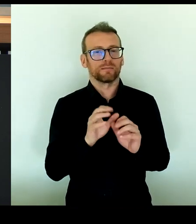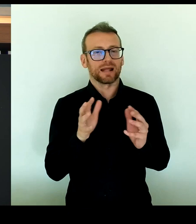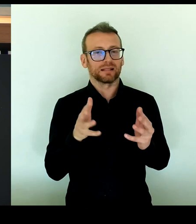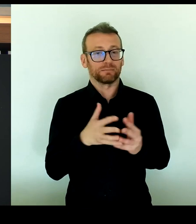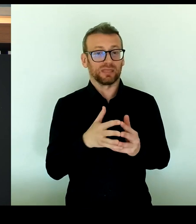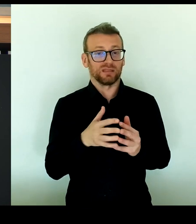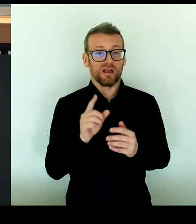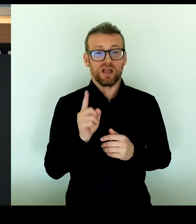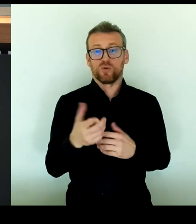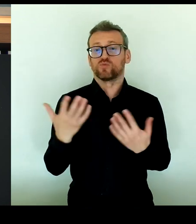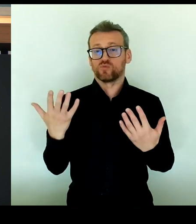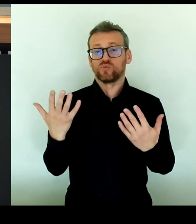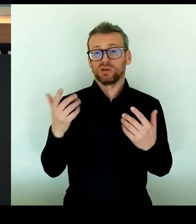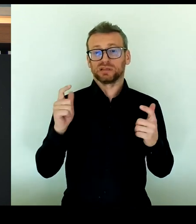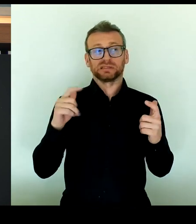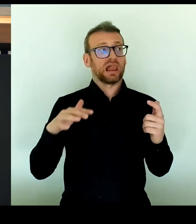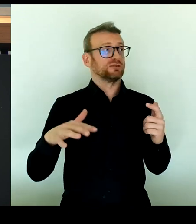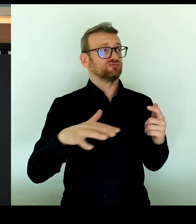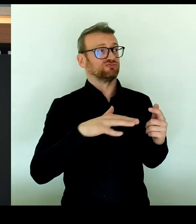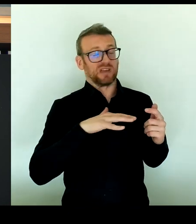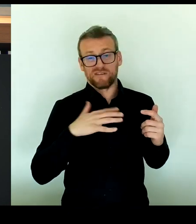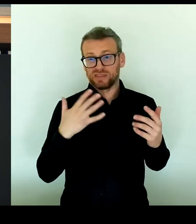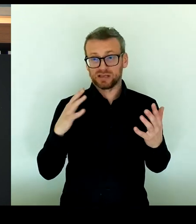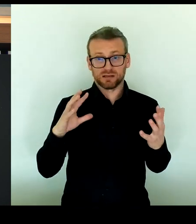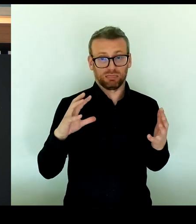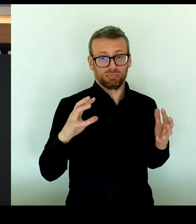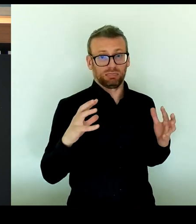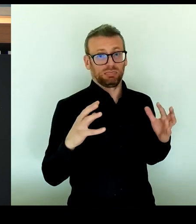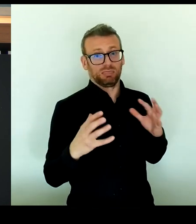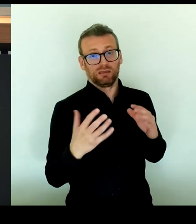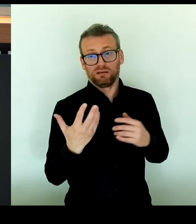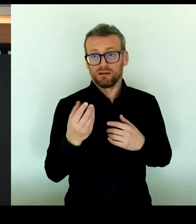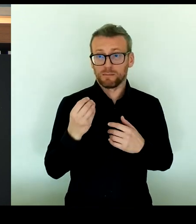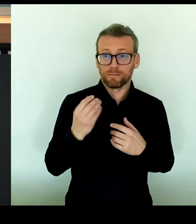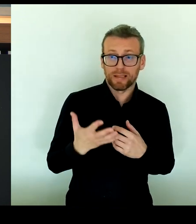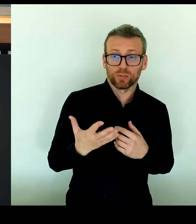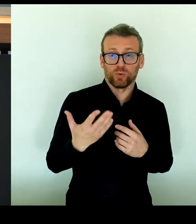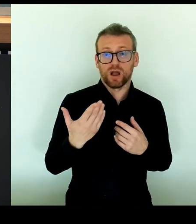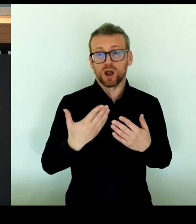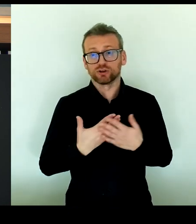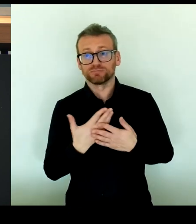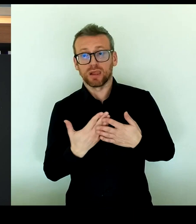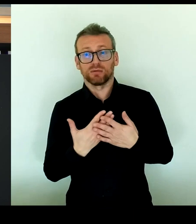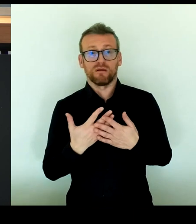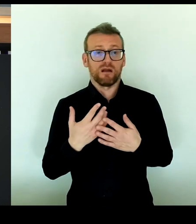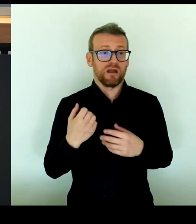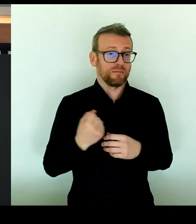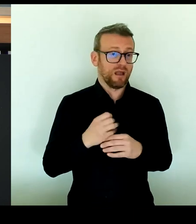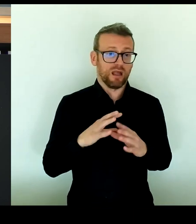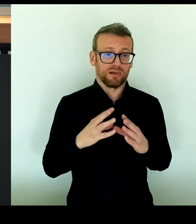zum Beispiel Kontaktlisten in Restaurants und Cafés, den digitalen Arbeiten, im Home-Office und